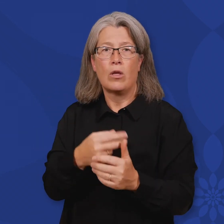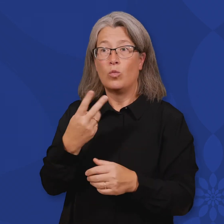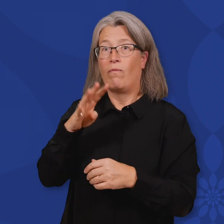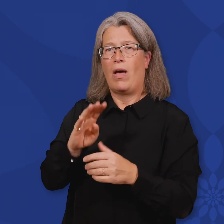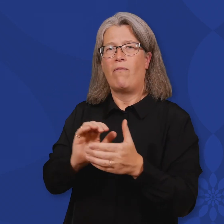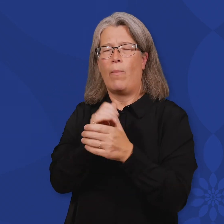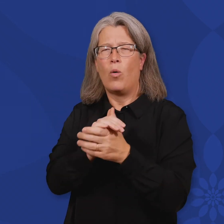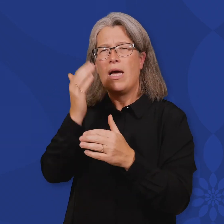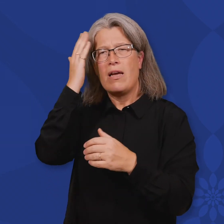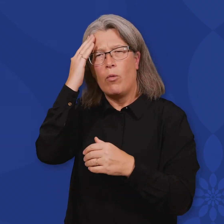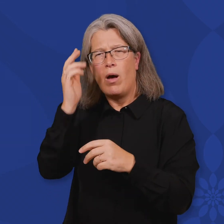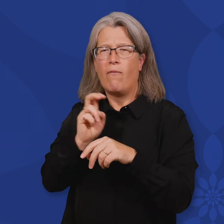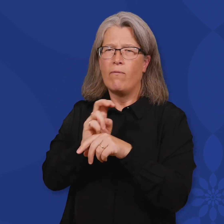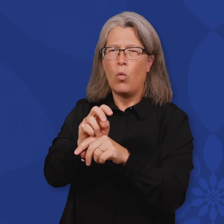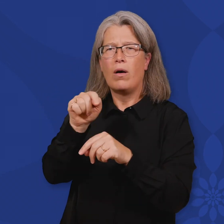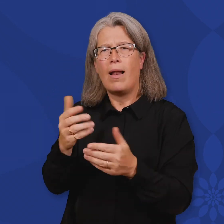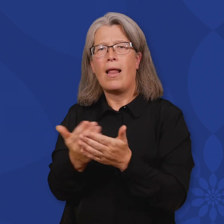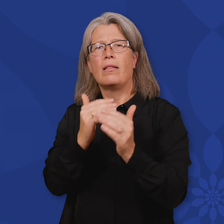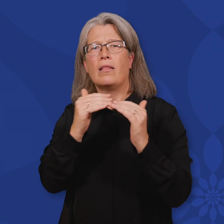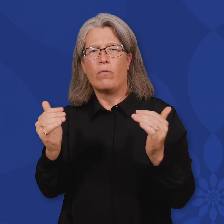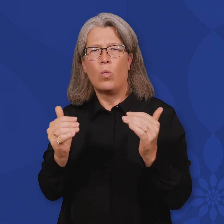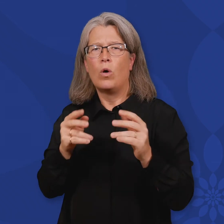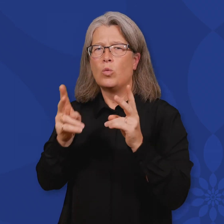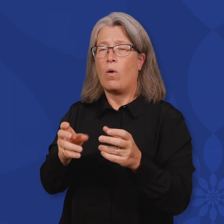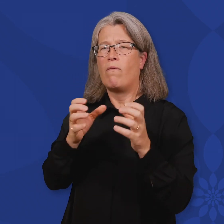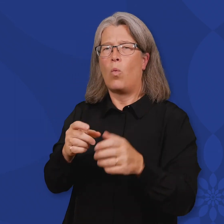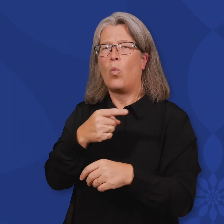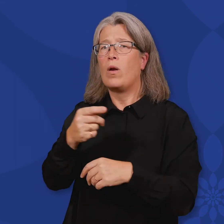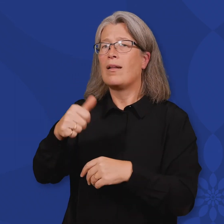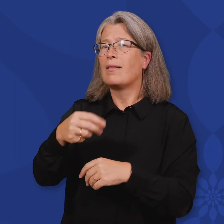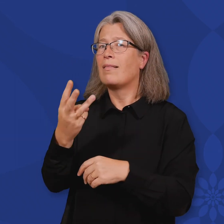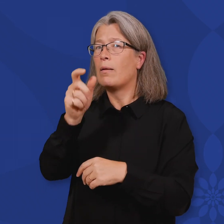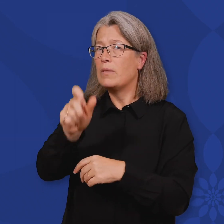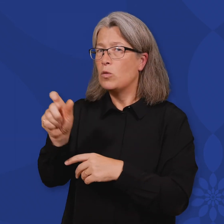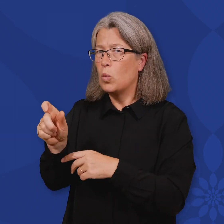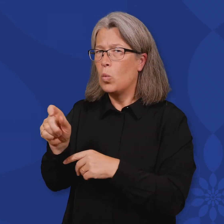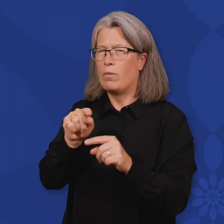Enligt uppgifterna den 24 februari finns det 193 personer i sjukhusvård på riksnivå.